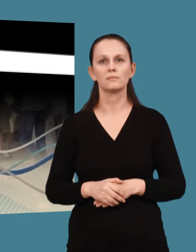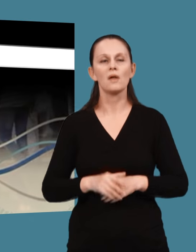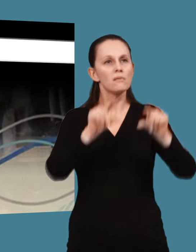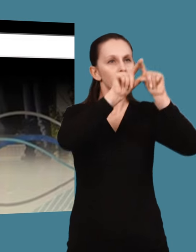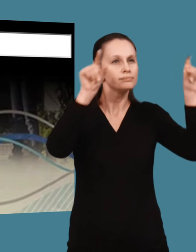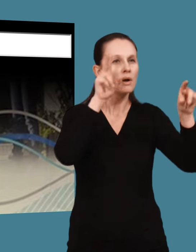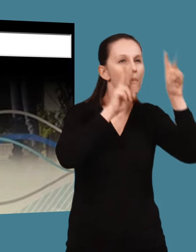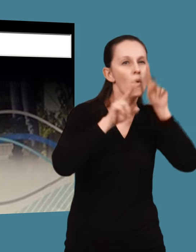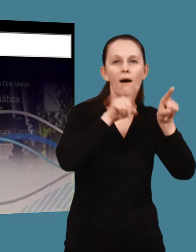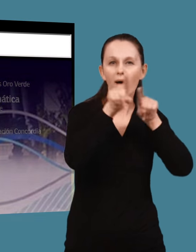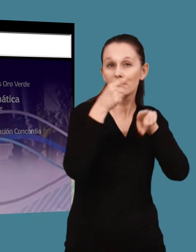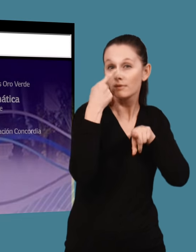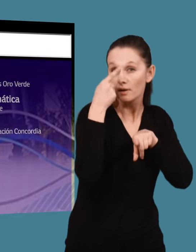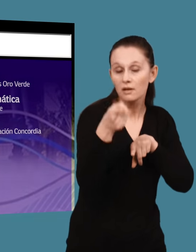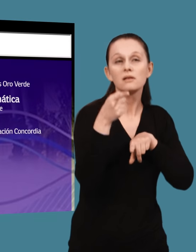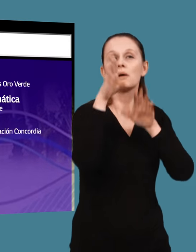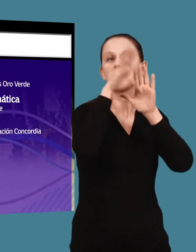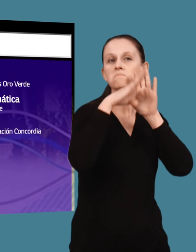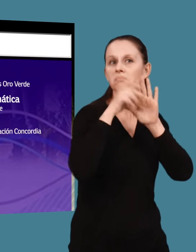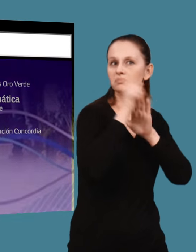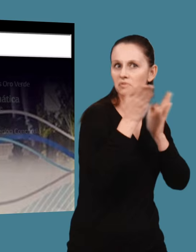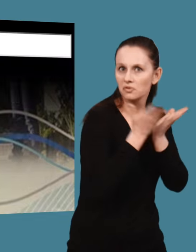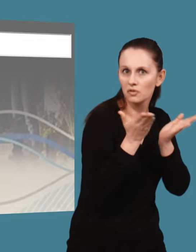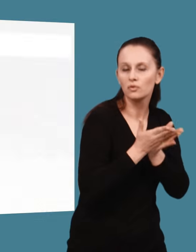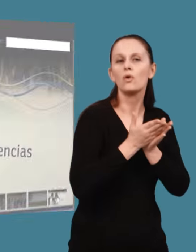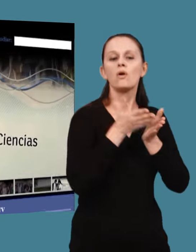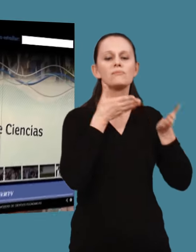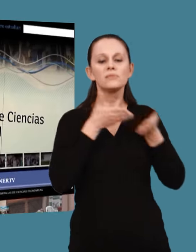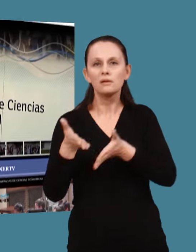Buscá la carrera que te interesa. Conoce los planes de estudio y todo sobre los servicios y becas que te